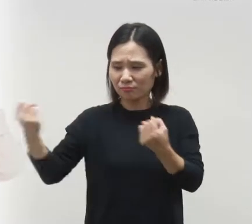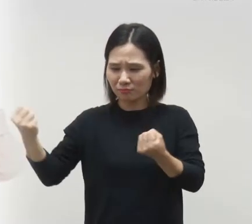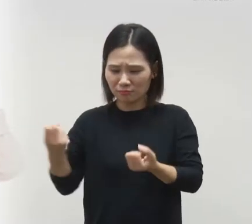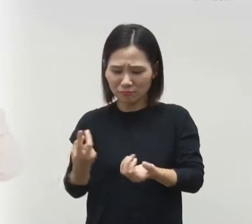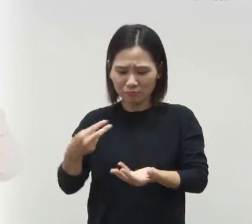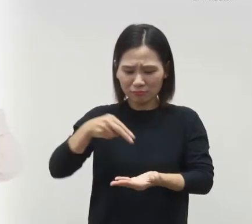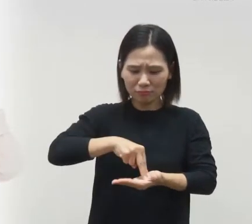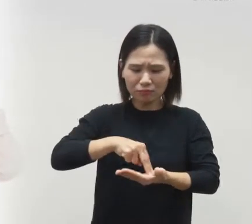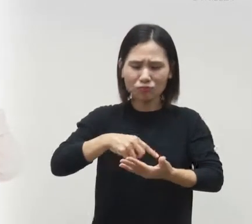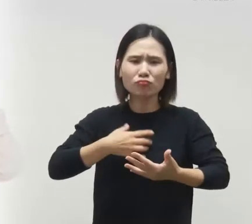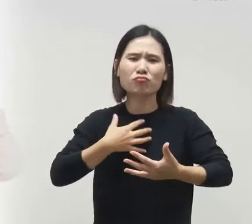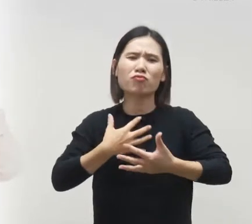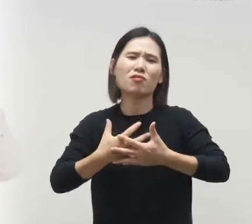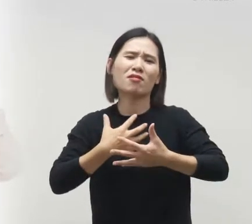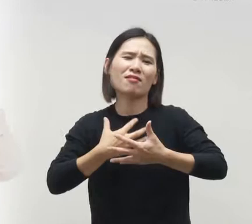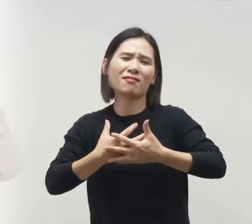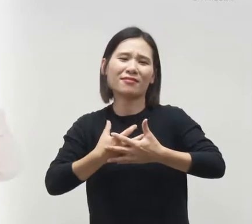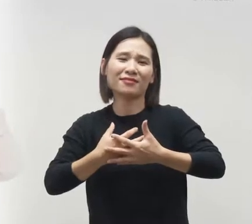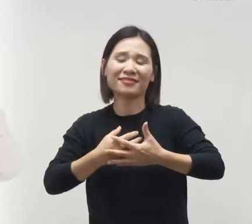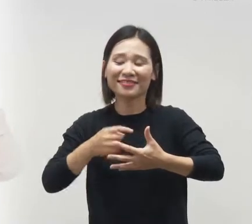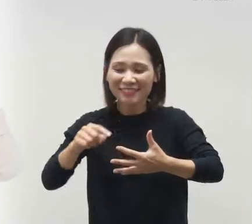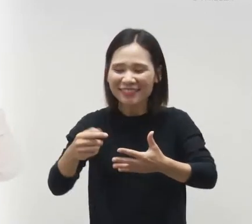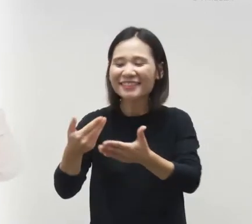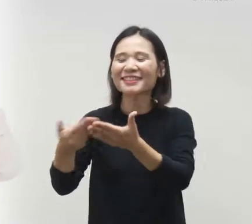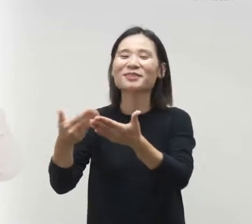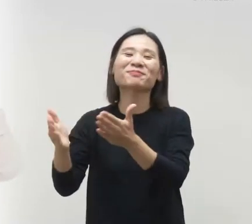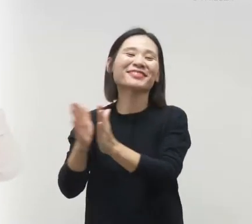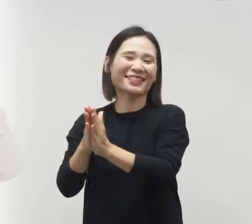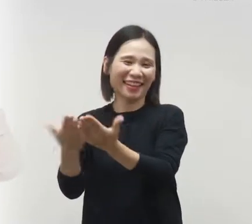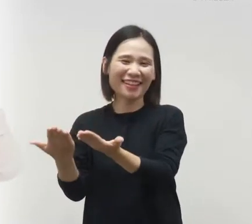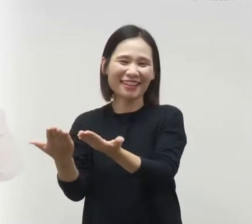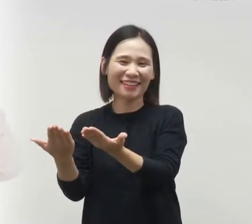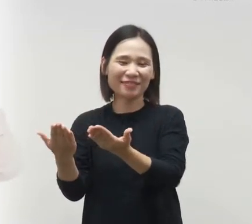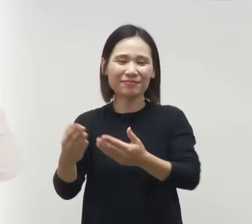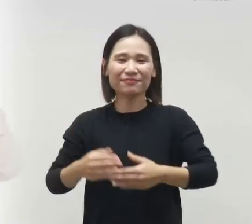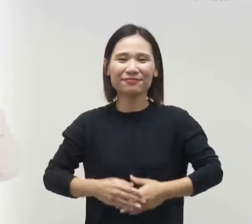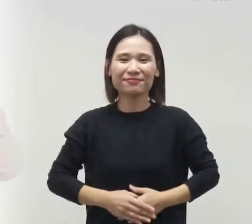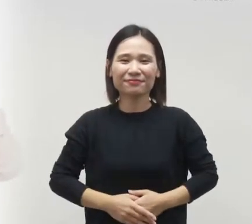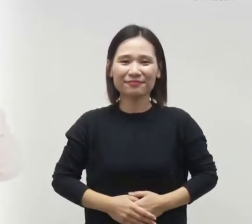‘분리 불안’에 대한 그림책이다.